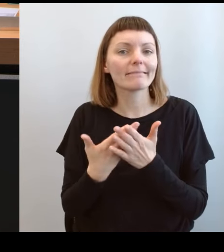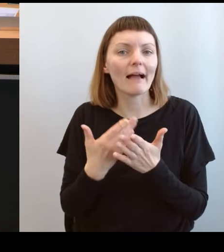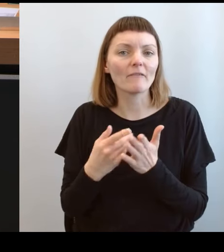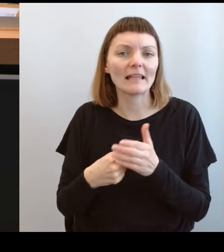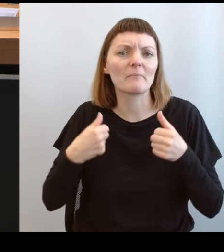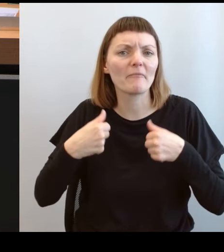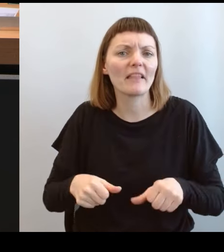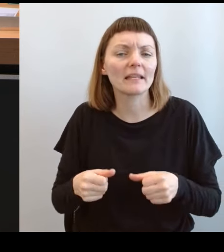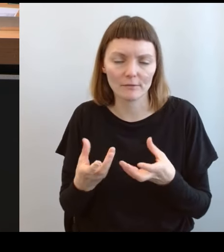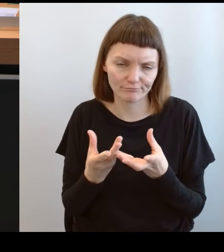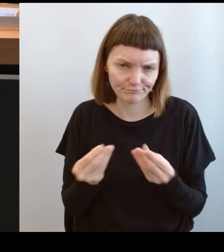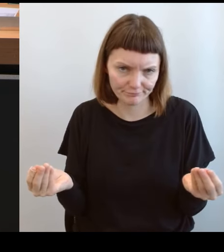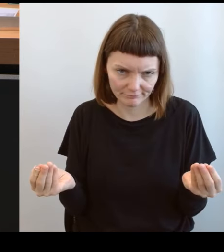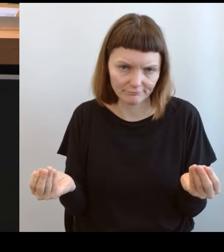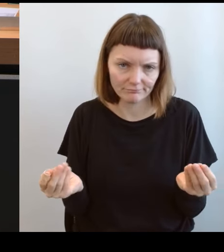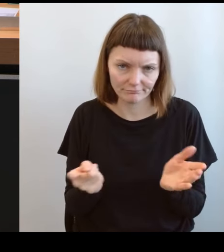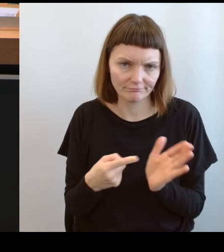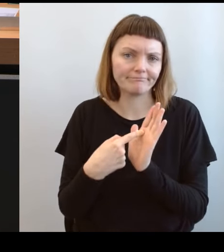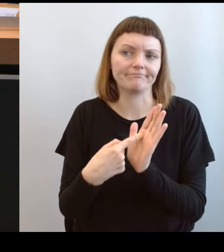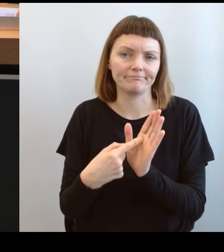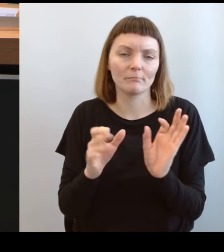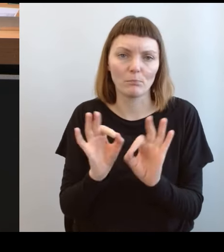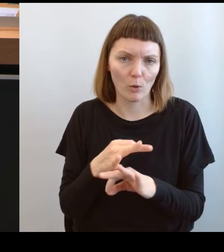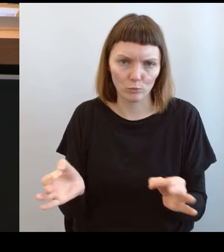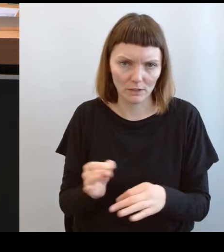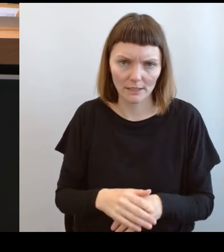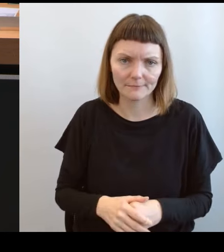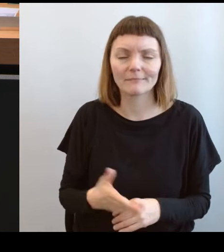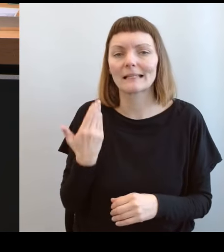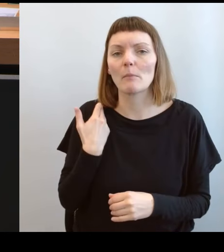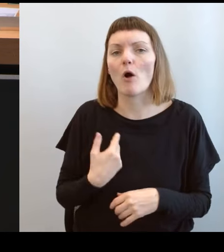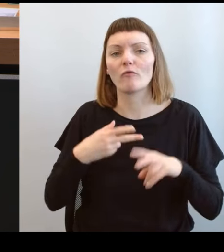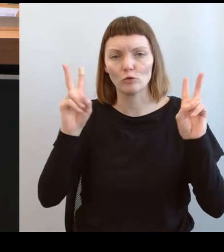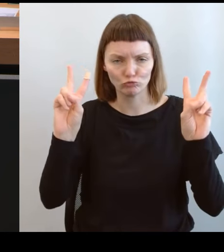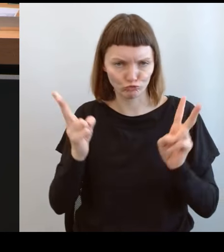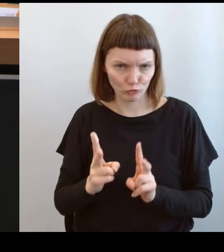Auch zeigt der Blick auf die Entwicklungen der privaten Übernachtungen in Berlin nach der Einführung der